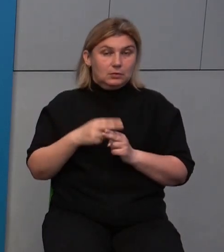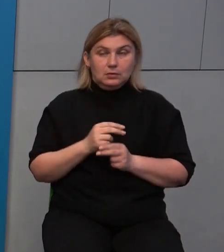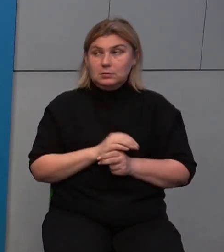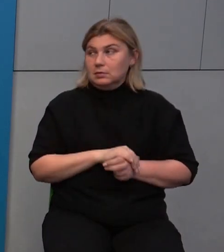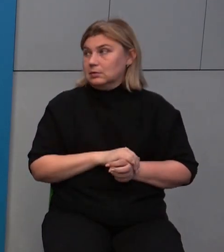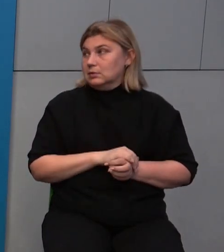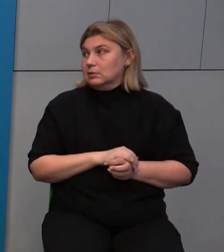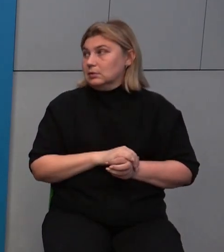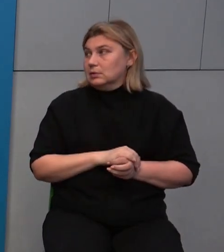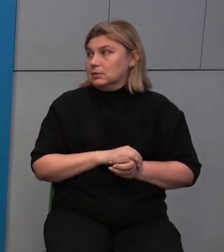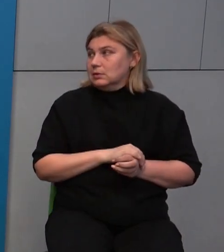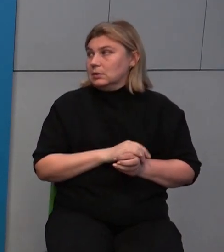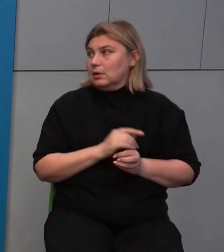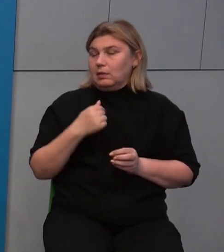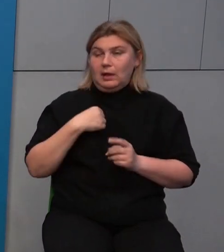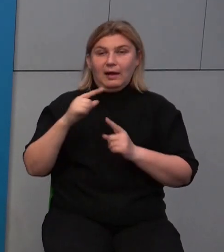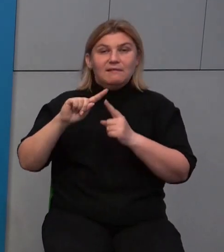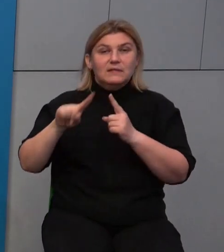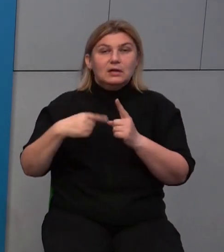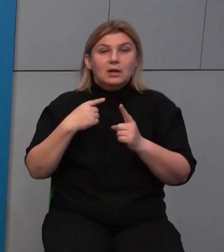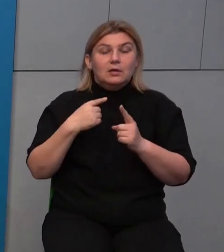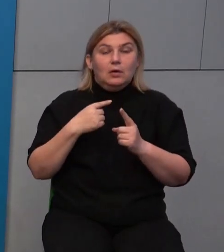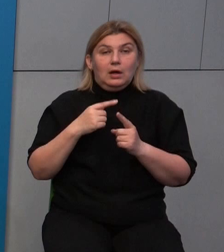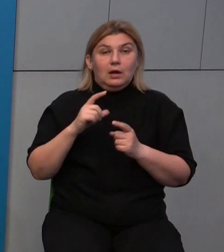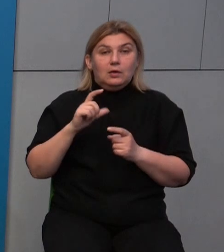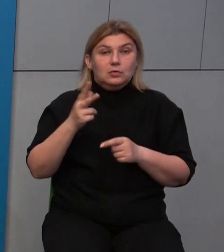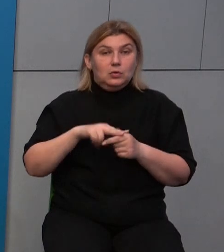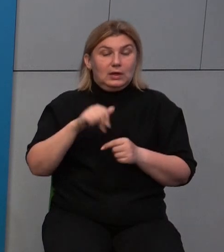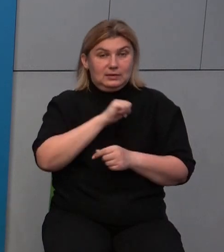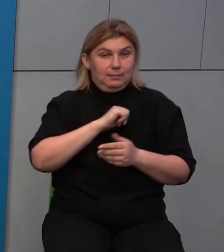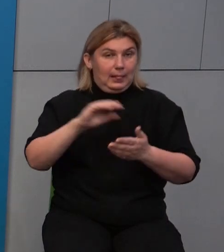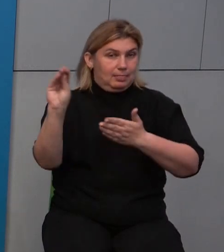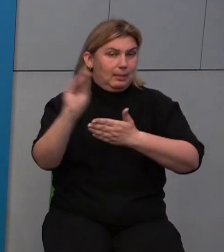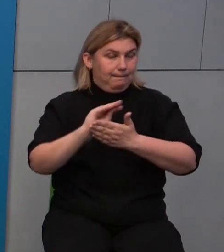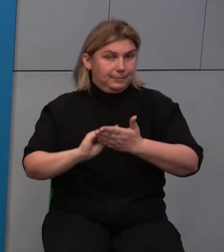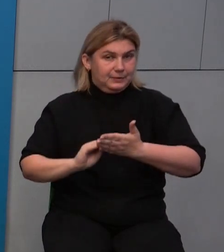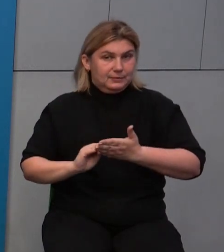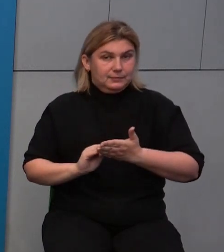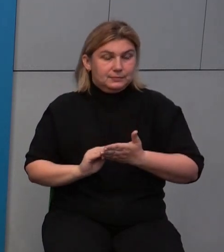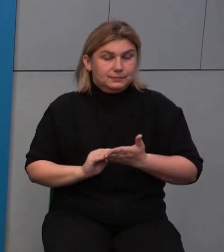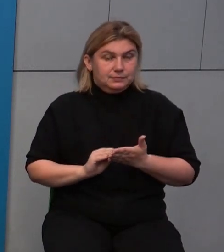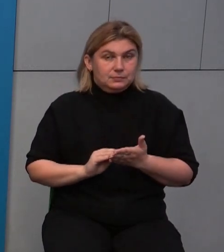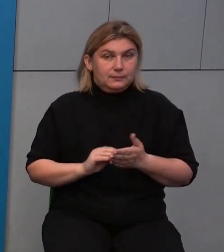I ona przysłała mi takie świadectwo, które sama spisała, Lema w latach 80.